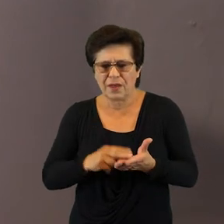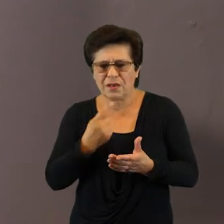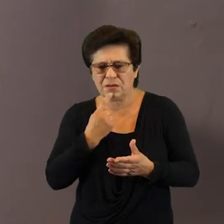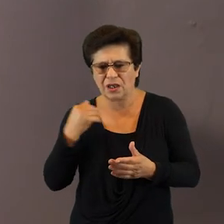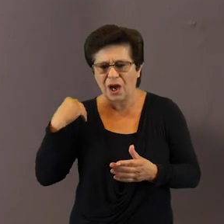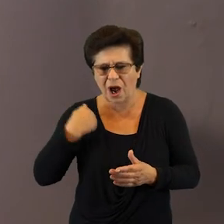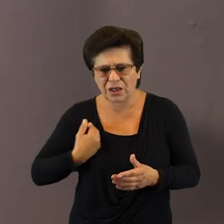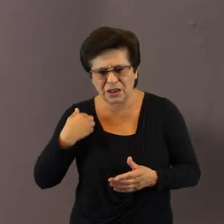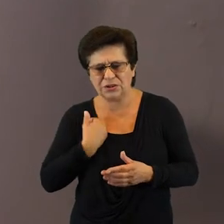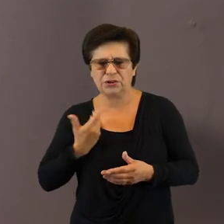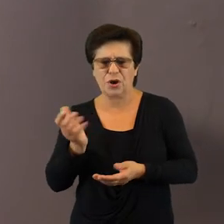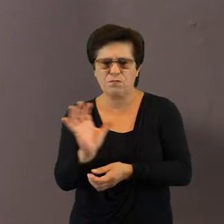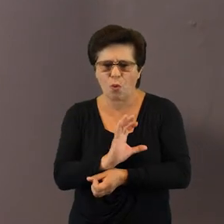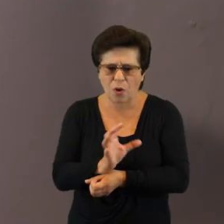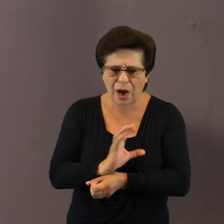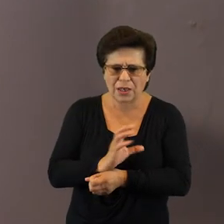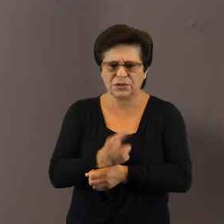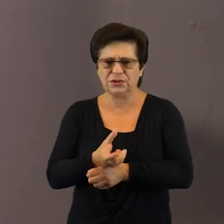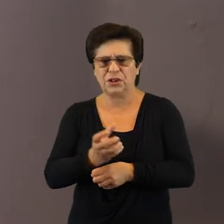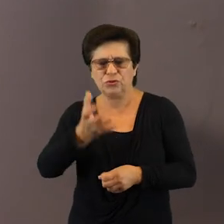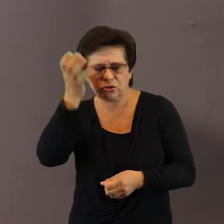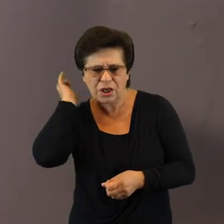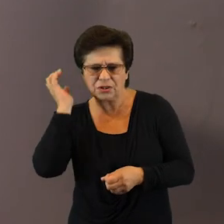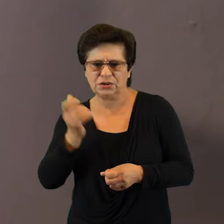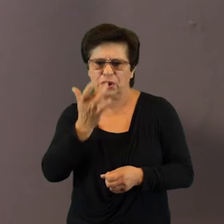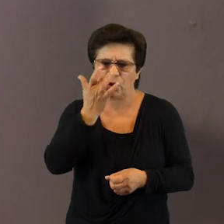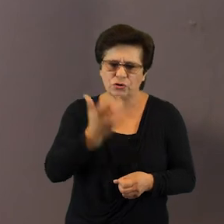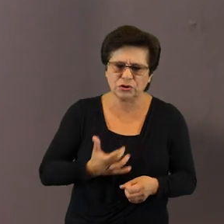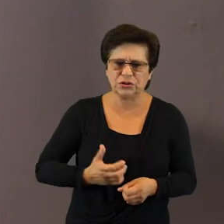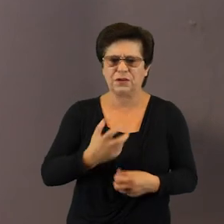czeski, francuski, hebrajski, niemiecki, rosyjski i węgierski.